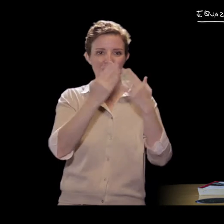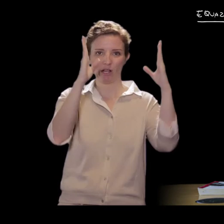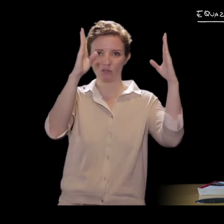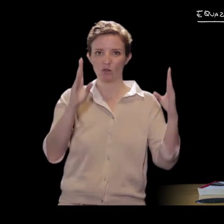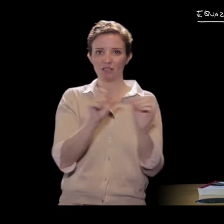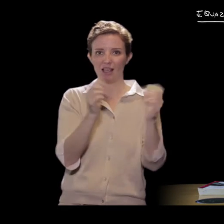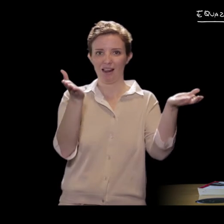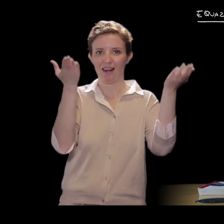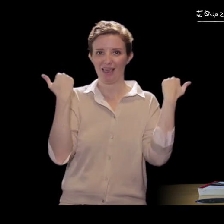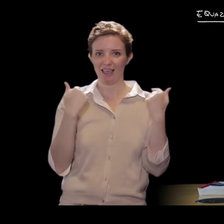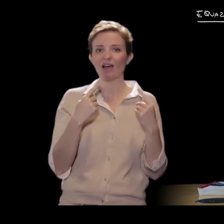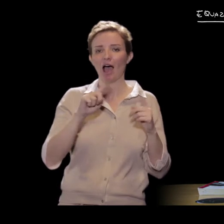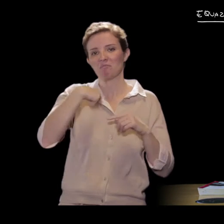Per eliminare il valore assoluto